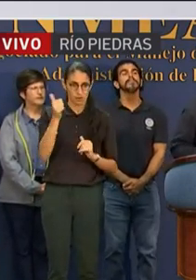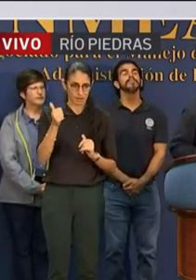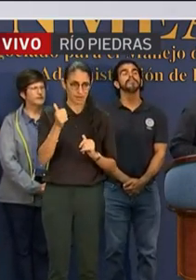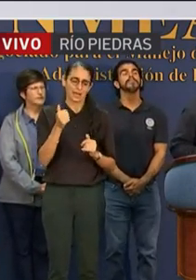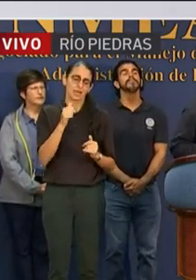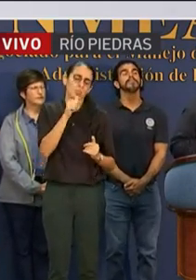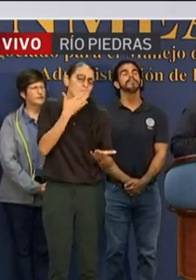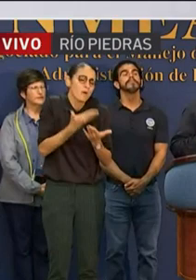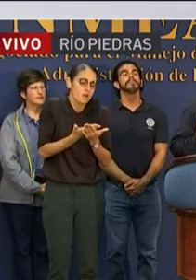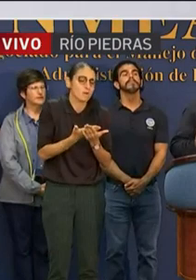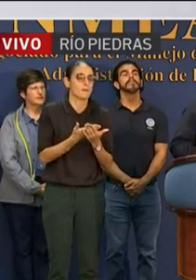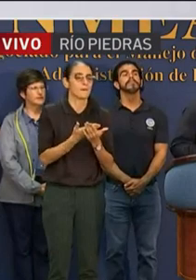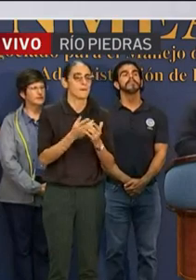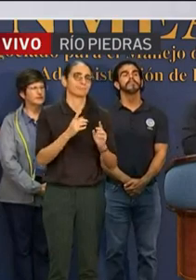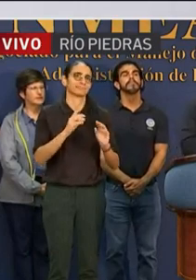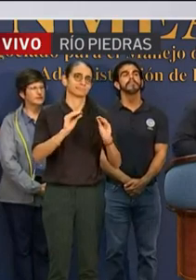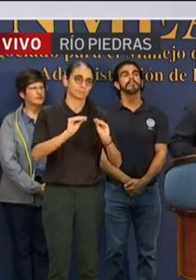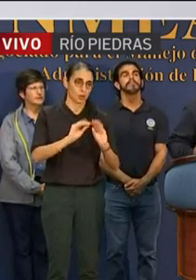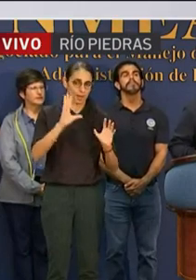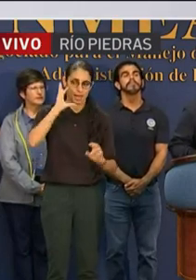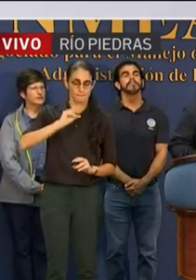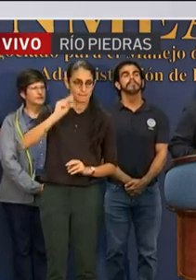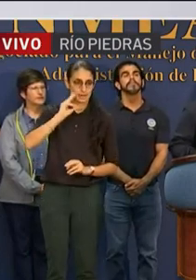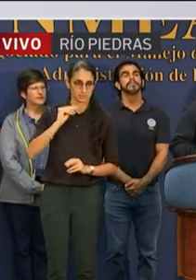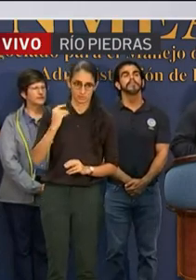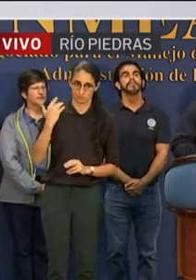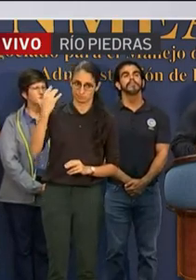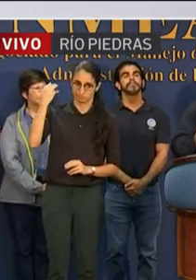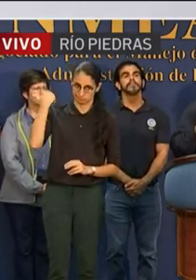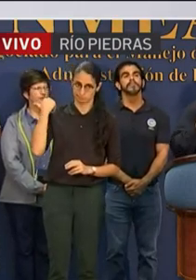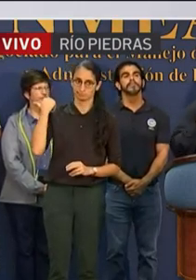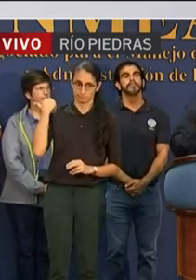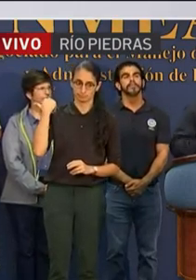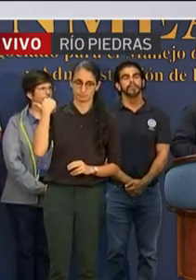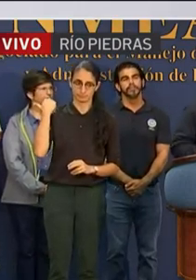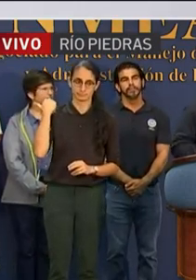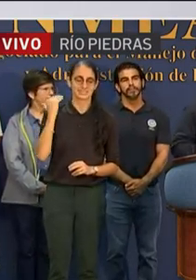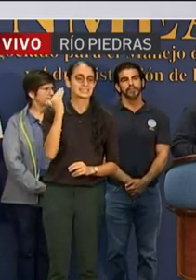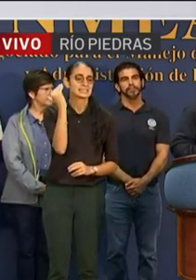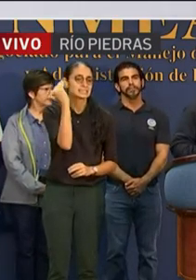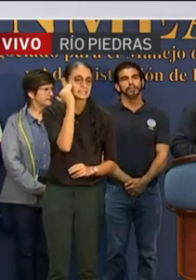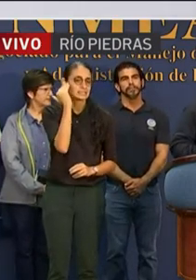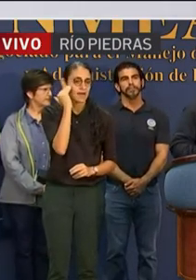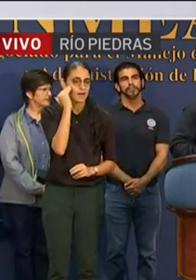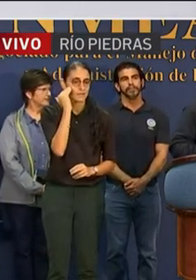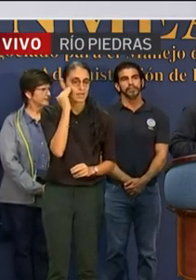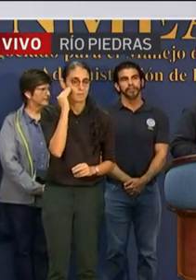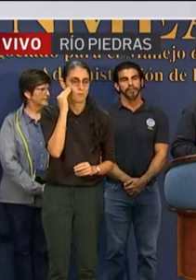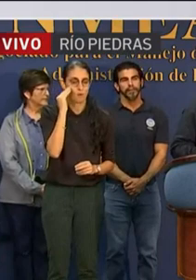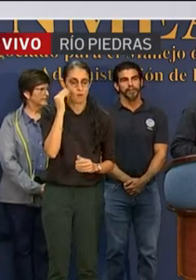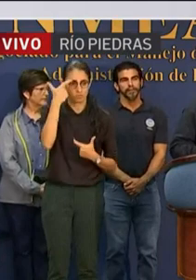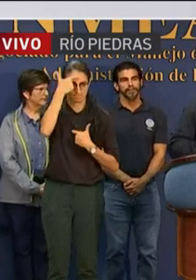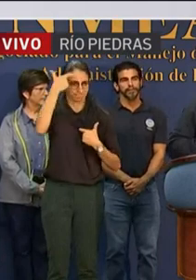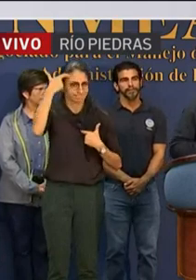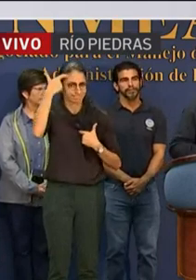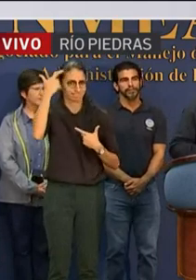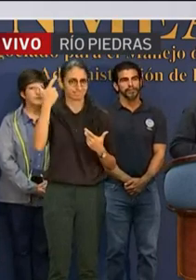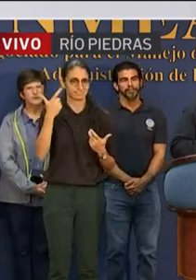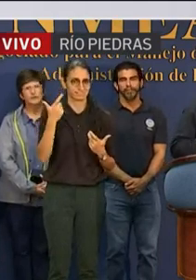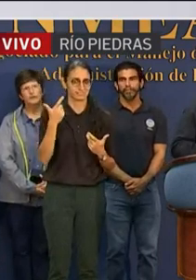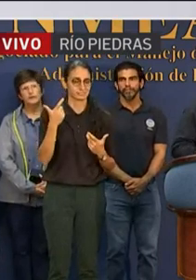COMUNICACIÓN 1 POR 1. CADA